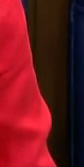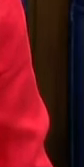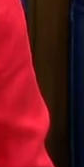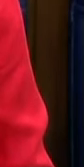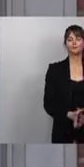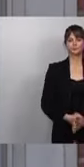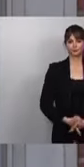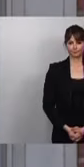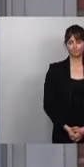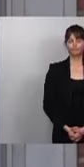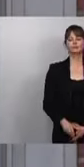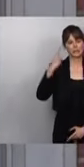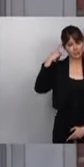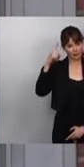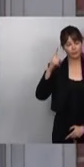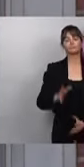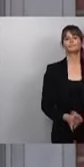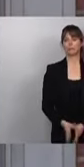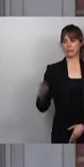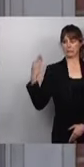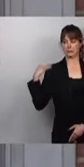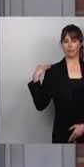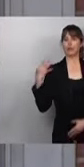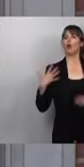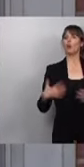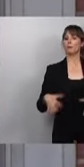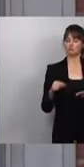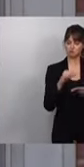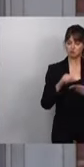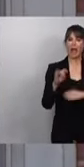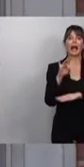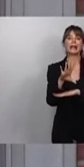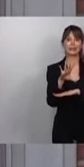maniobra de de una persona que está dispuesta a todo y que está dispuesta a todo precisamente